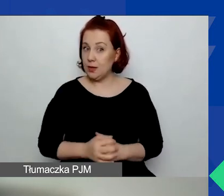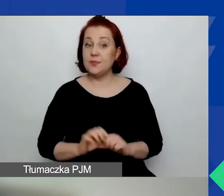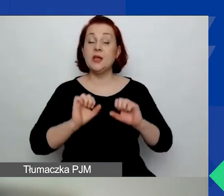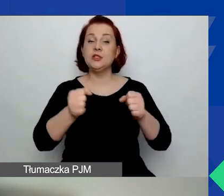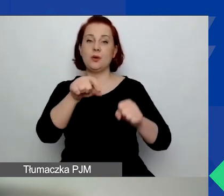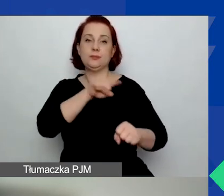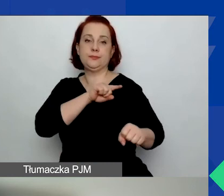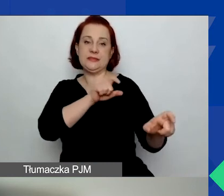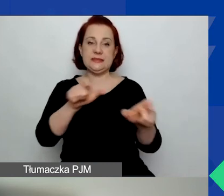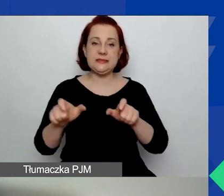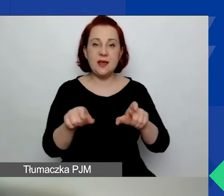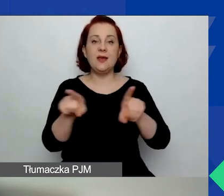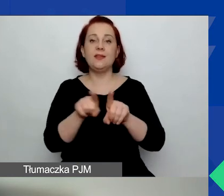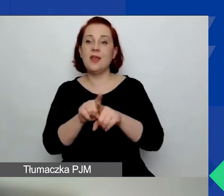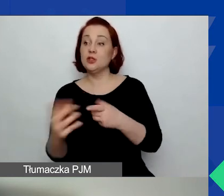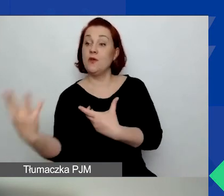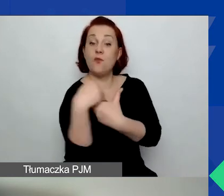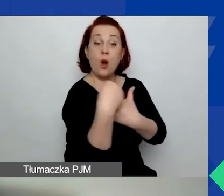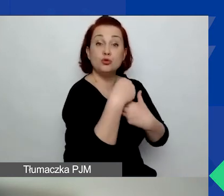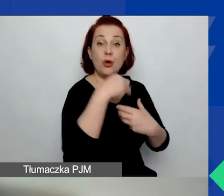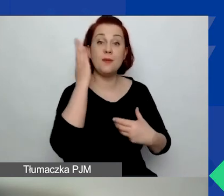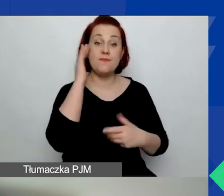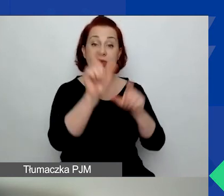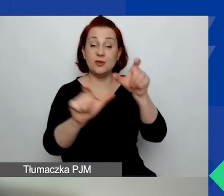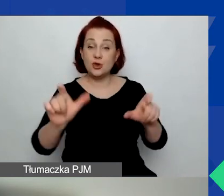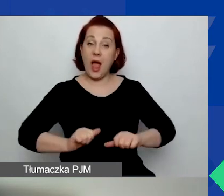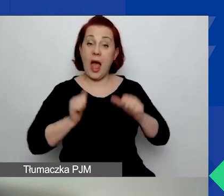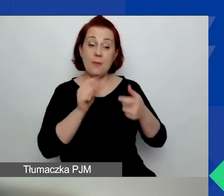i partycypacja mieszkańców w kształtowaniu polityk lokalnych.